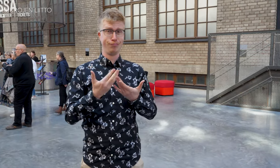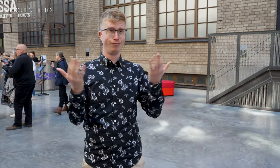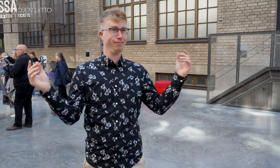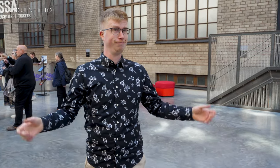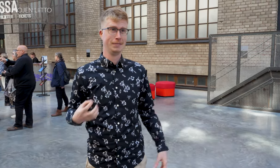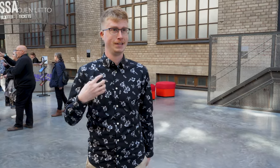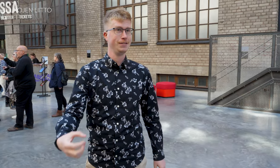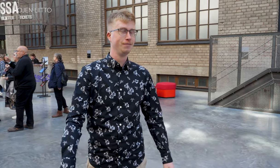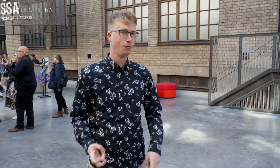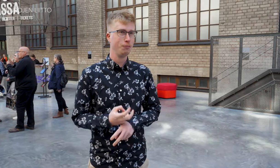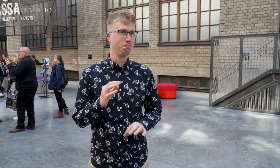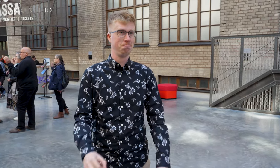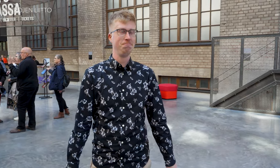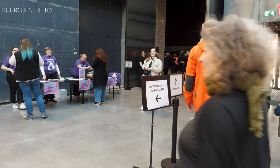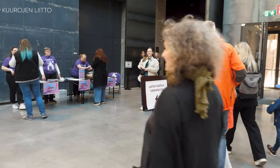Täällä on runsaasti tekemistä, varsin rikastuttava kokemus!